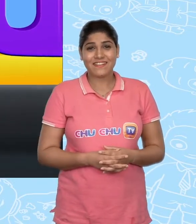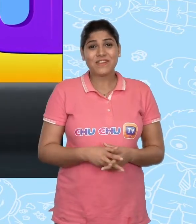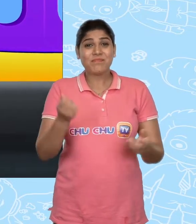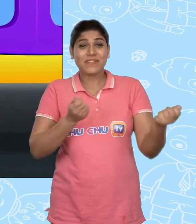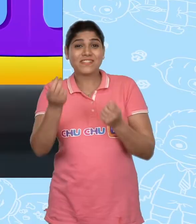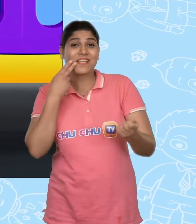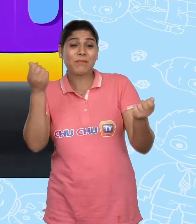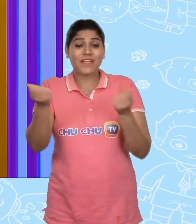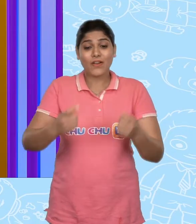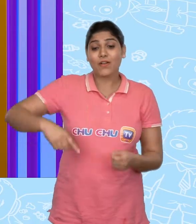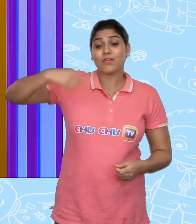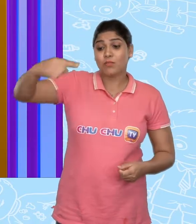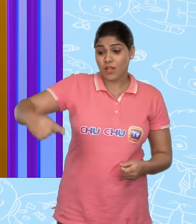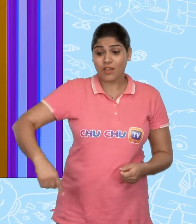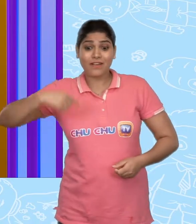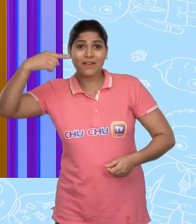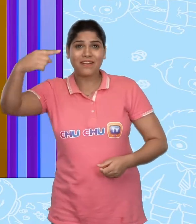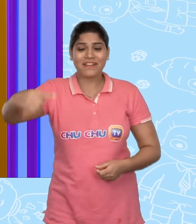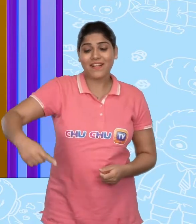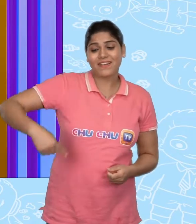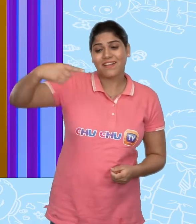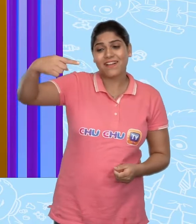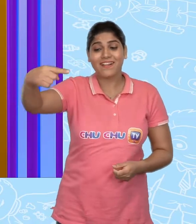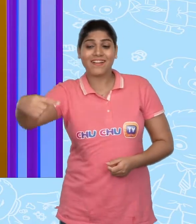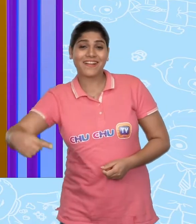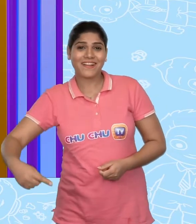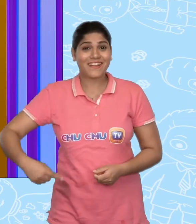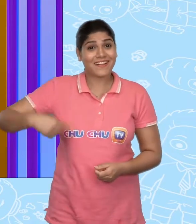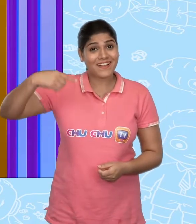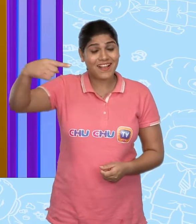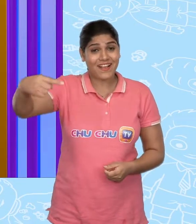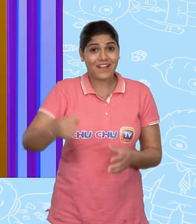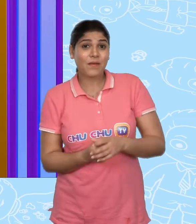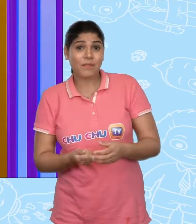बस के पहिए घुमे गोल गोल गोल गोल गोल गोल, गोल गोल गोल.